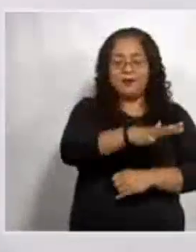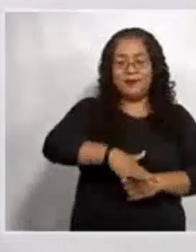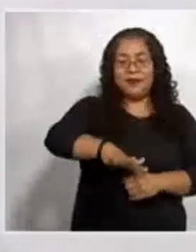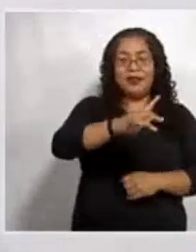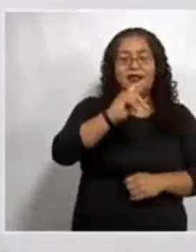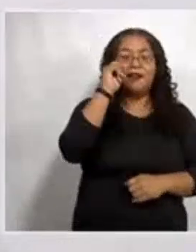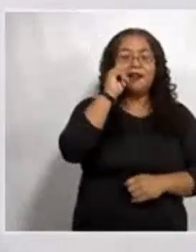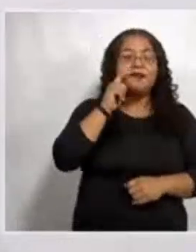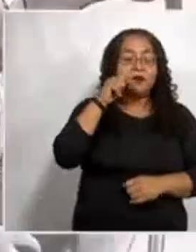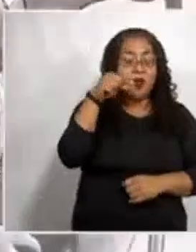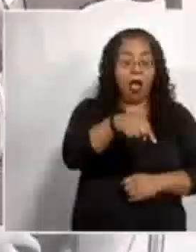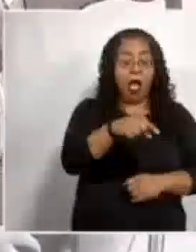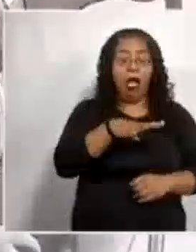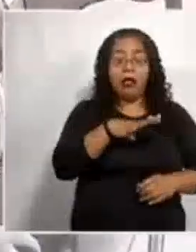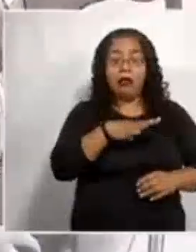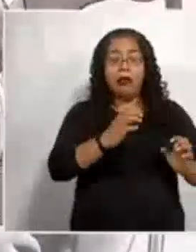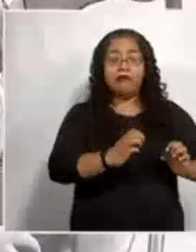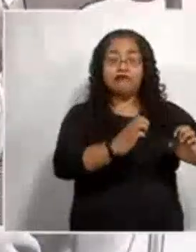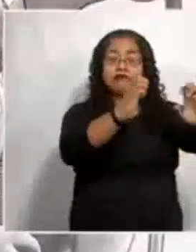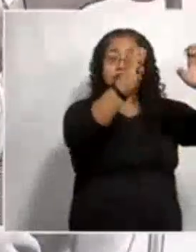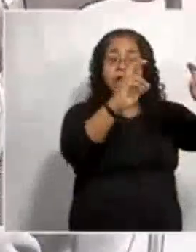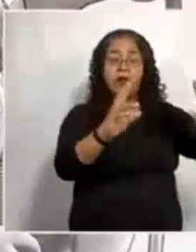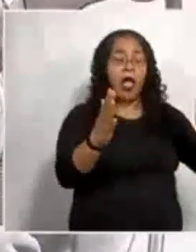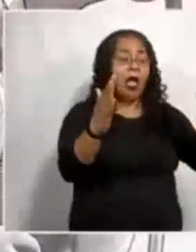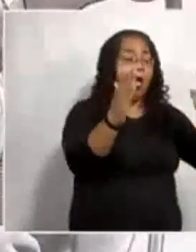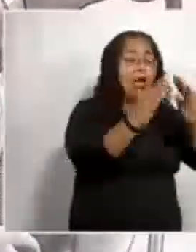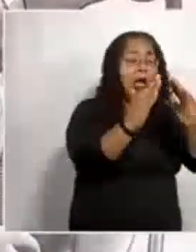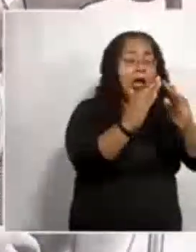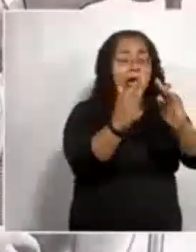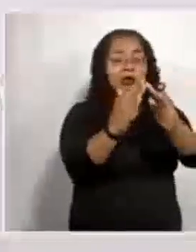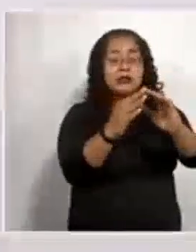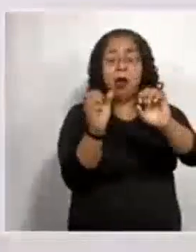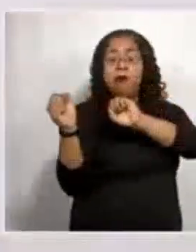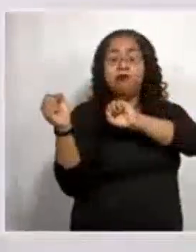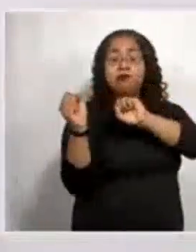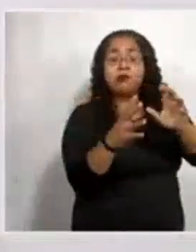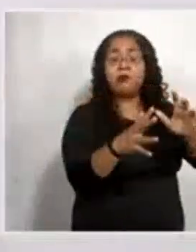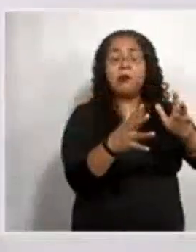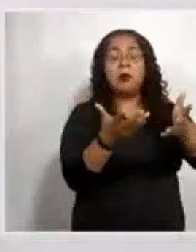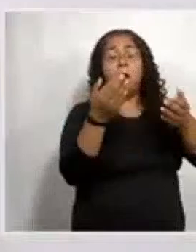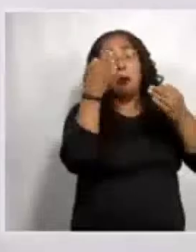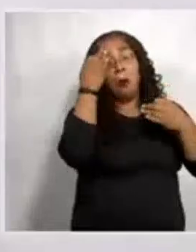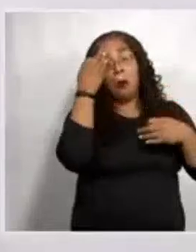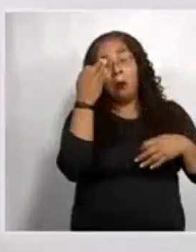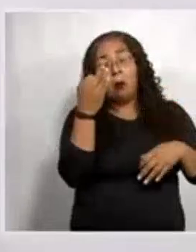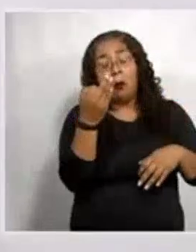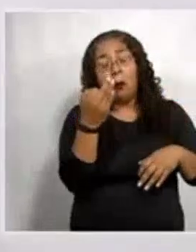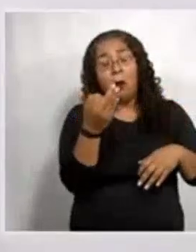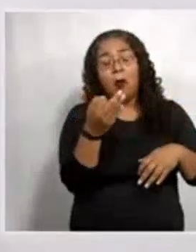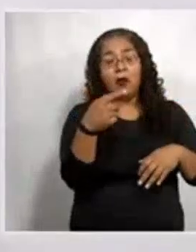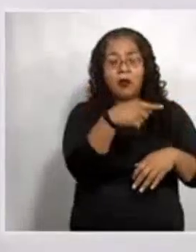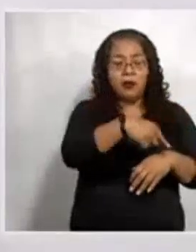desde hace mucho tiempo a poderlas restaurar, restituir con los derechos, por supuesto,